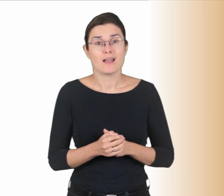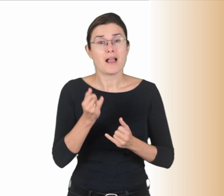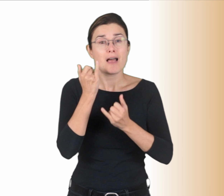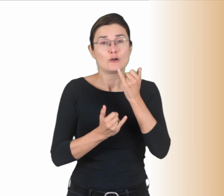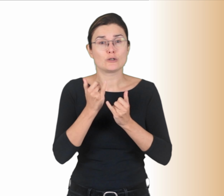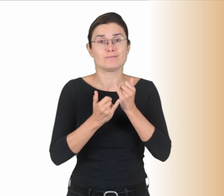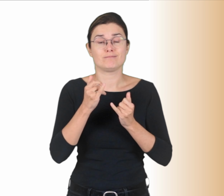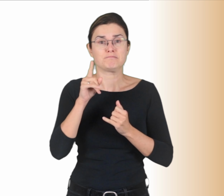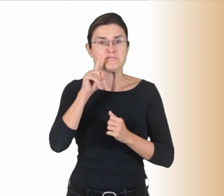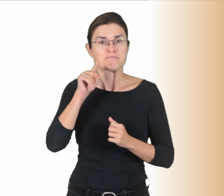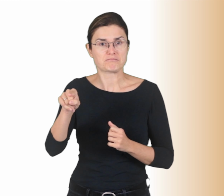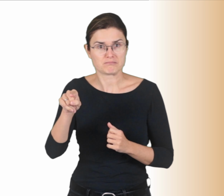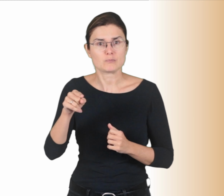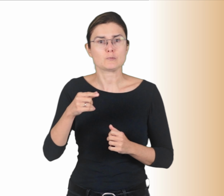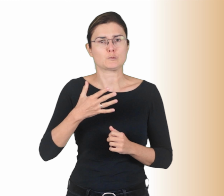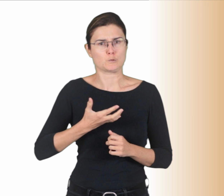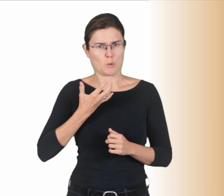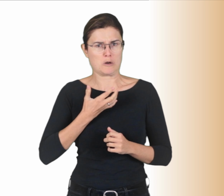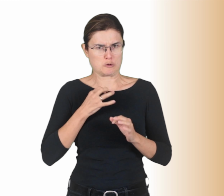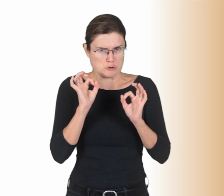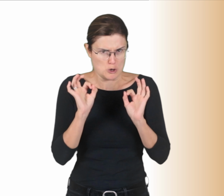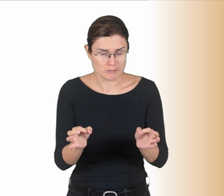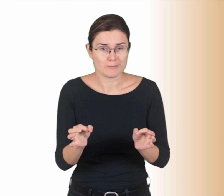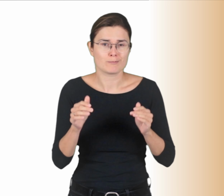Jeśli nie wywołuje u niego cierpienia,